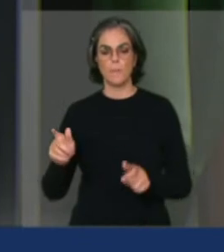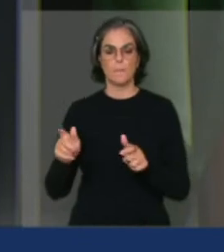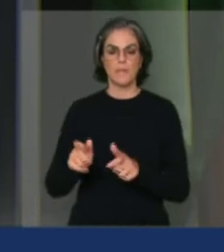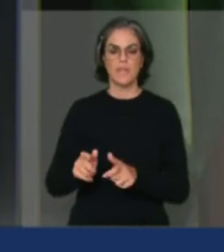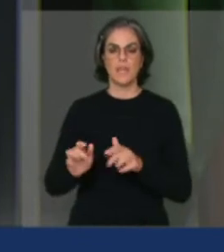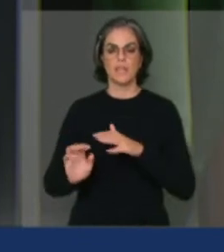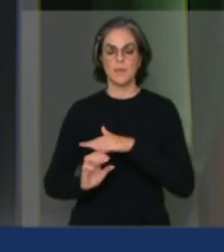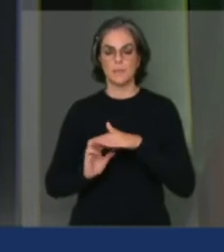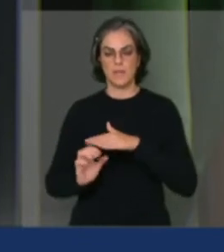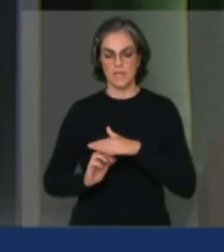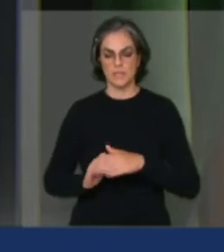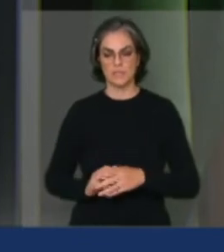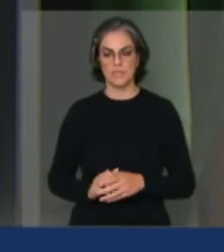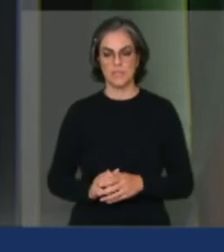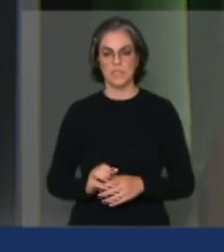MICRO, E PEQUENA EMPRESA. QUEM BRASILEIRO, E NÍVEL NACIONAL,